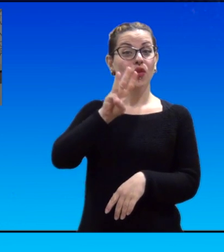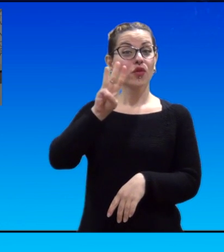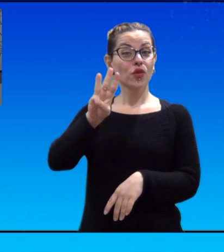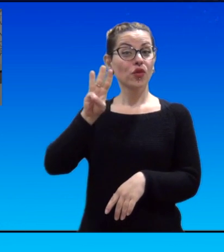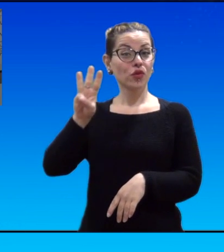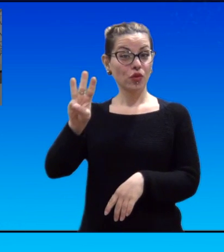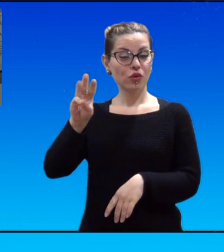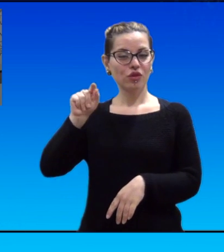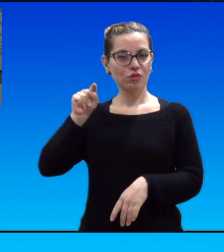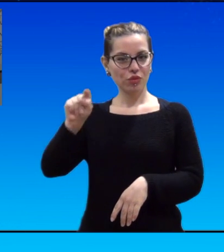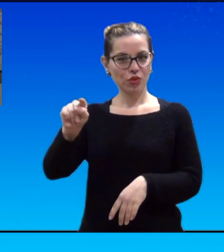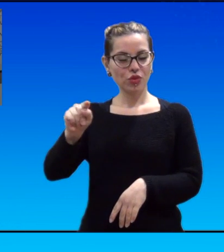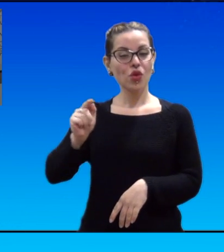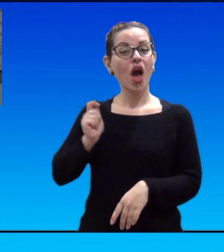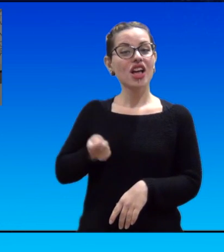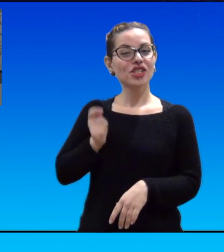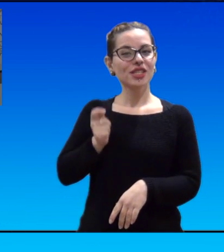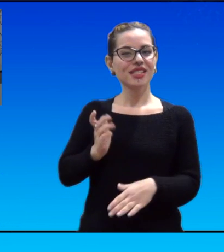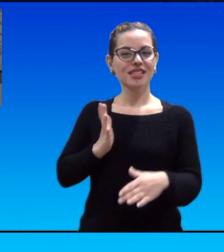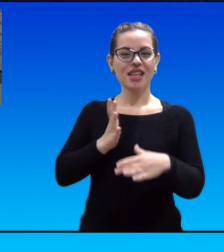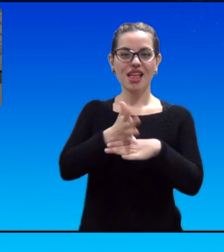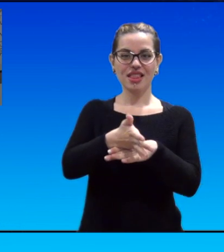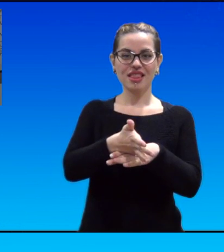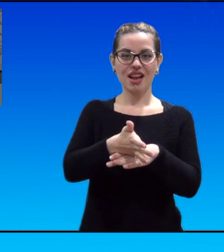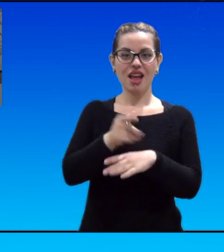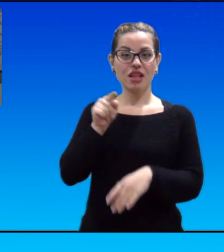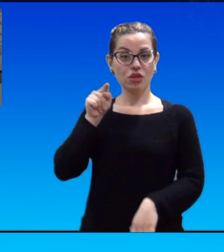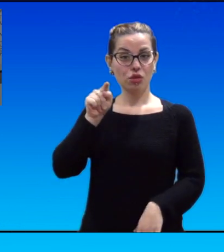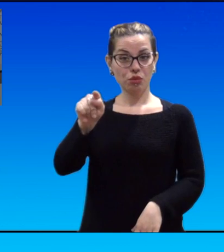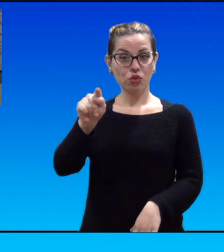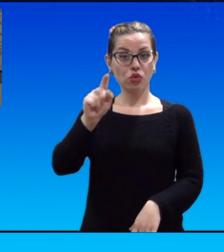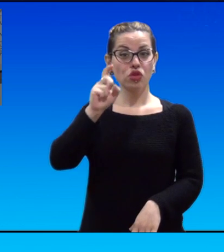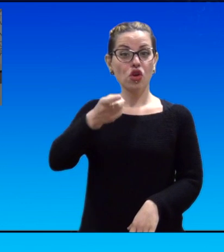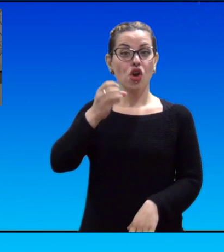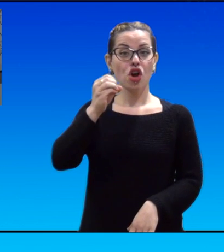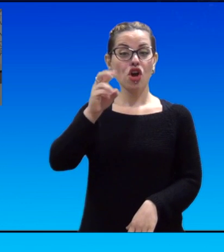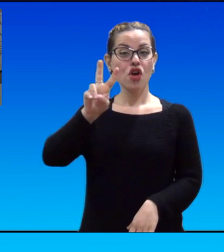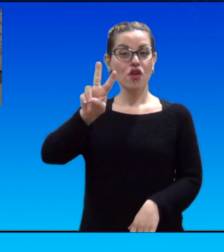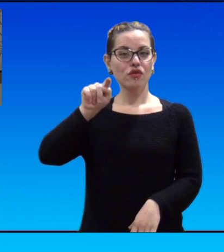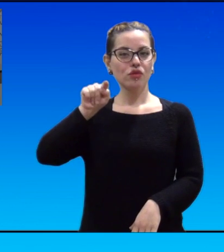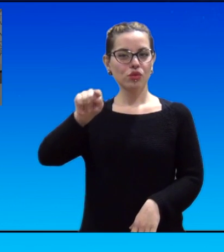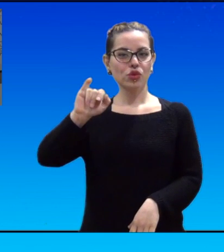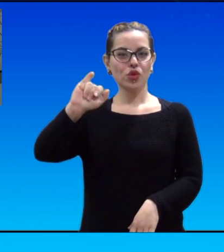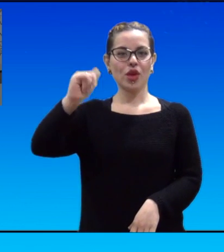www.agenziaentrate.gov.it